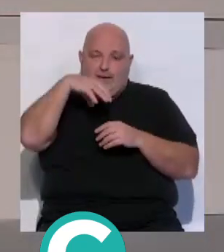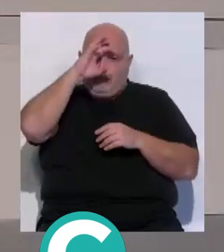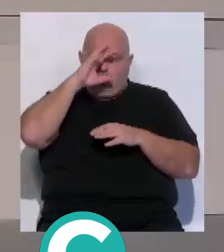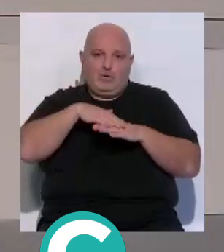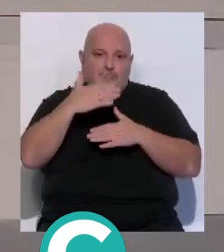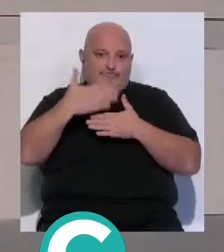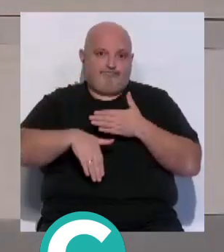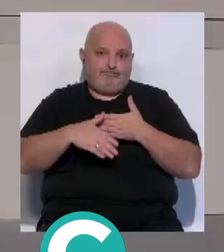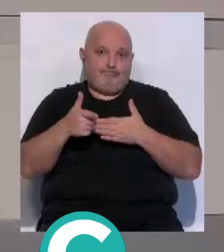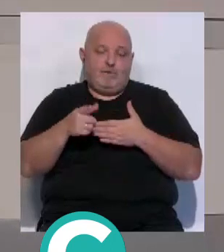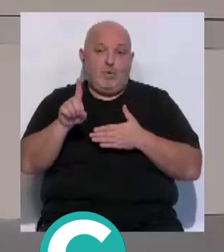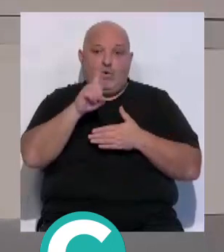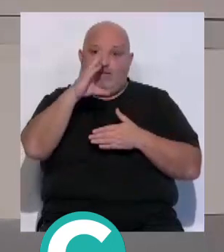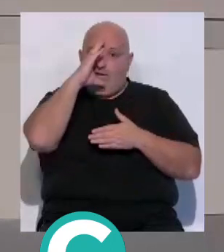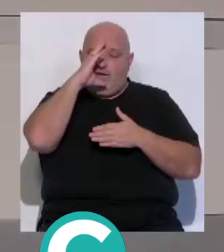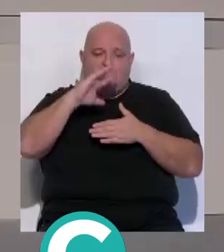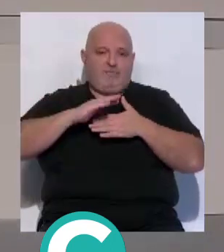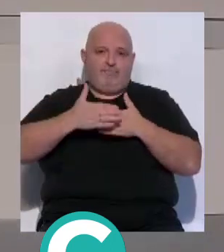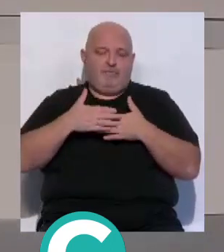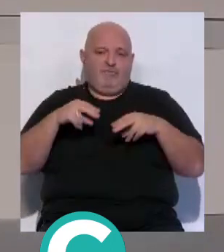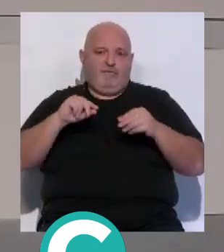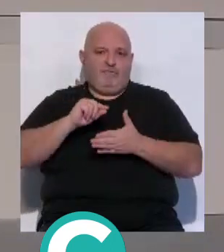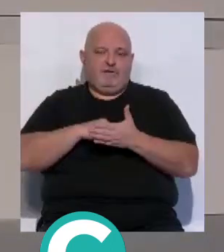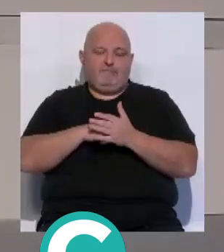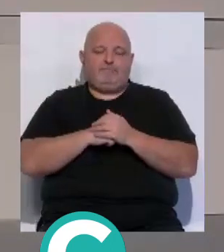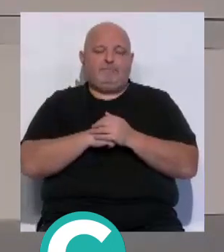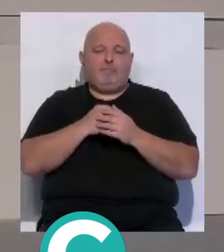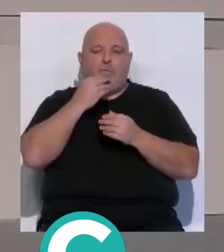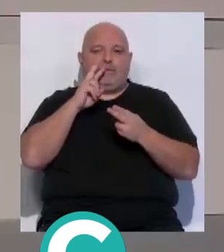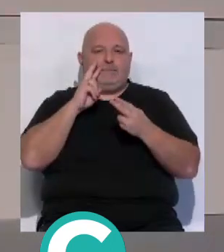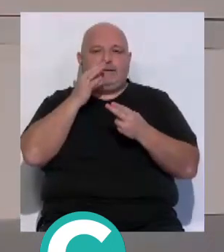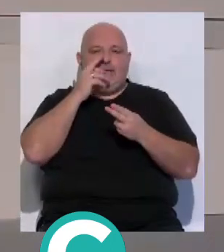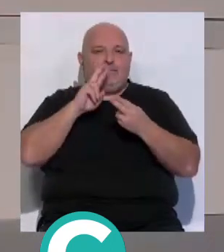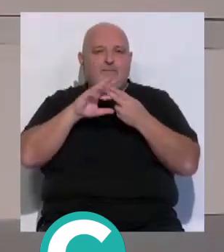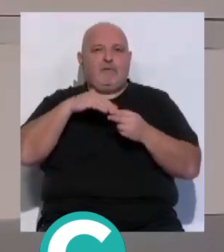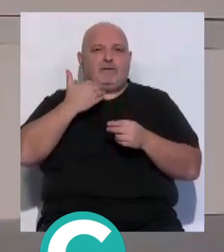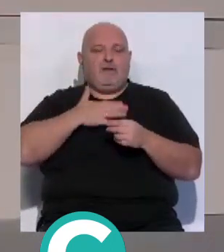en este caso porque el día 1 Está cerrado el libro de que tengan una muy buena tarde que disfruten